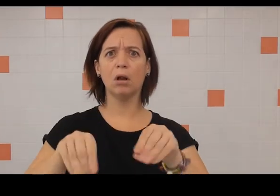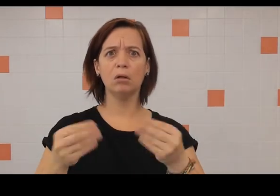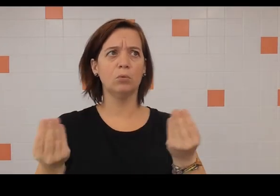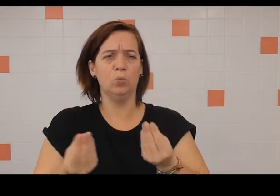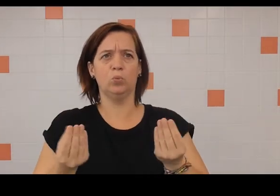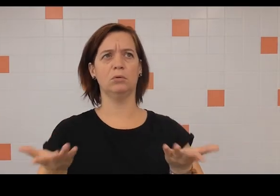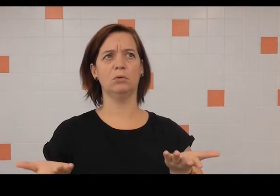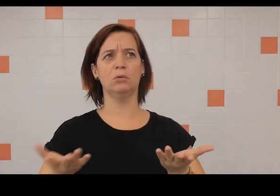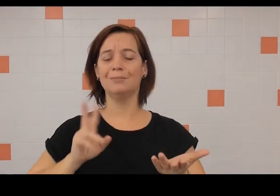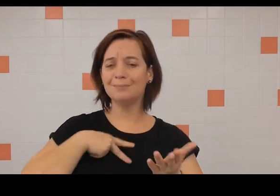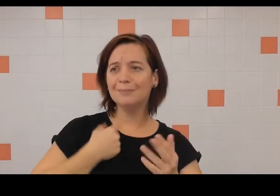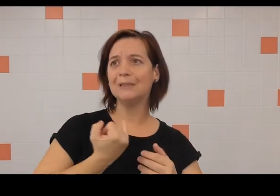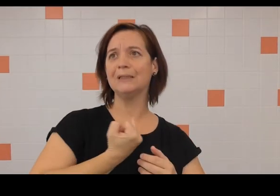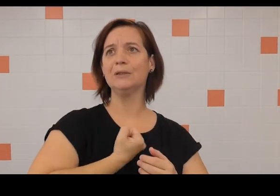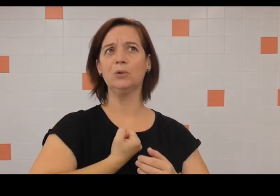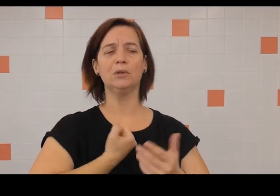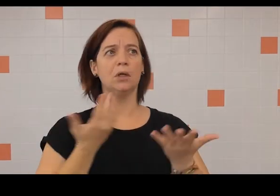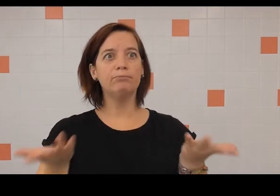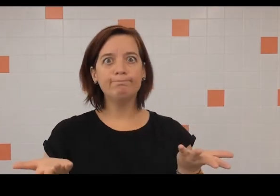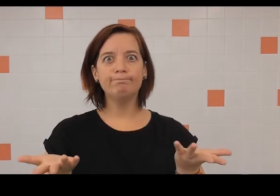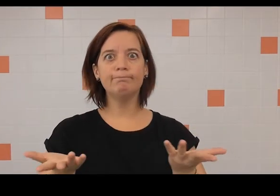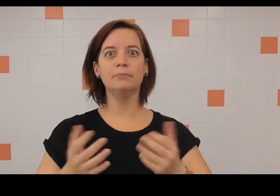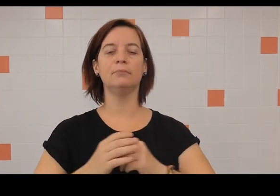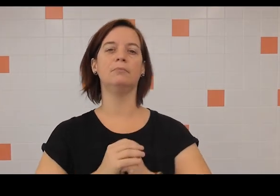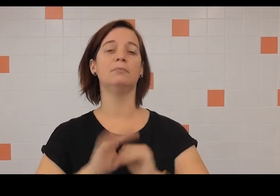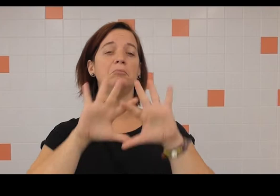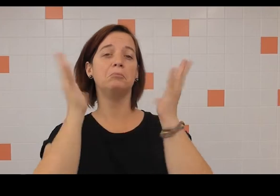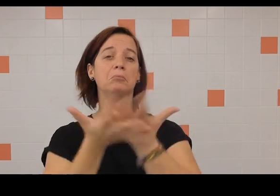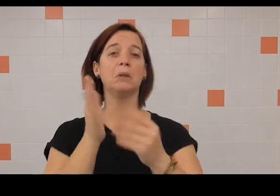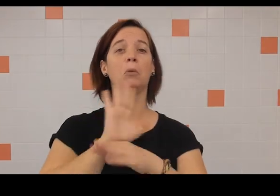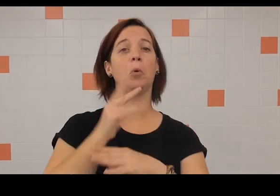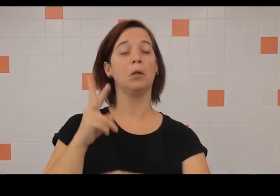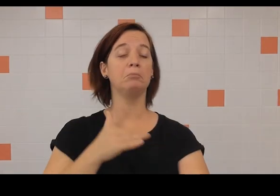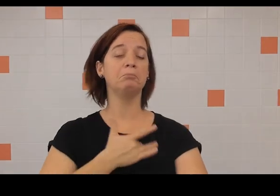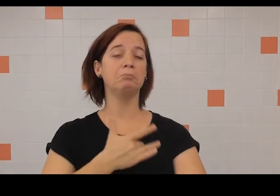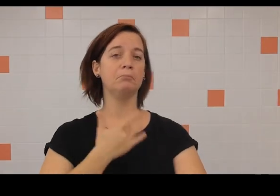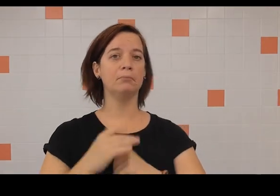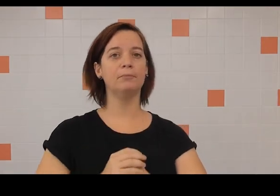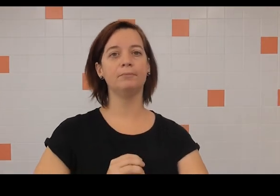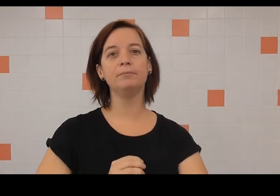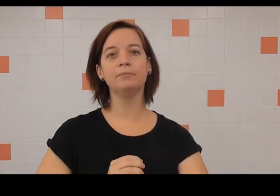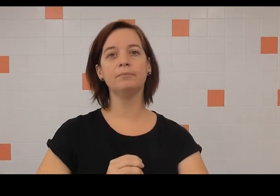Où est sa place ? Quelle est son identité ? Un témoignage intéressant !